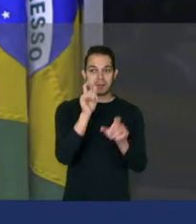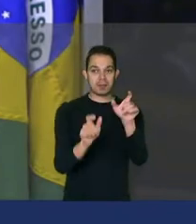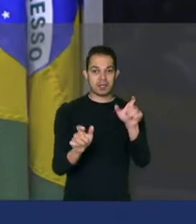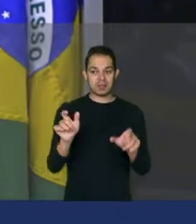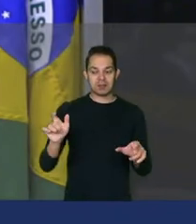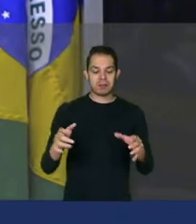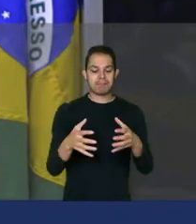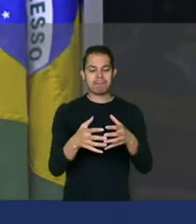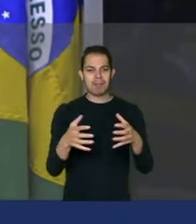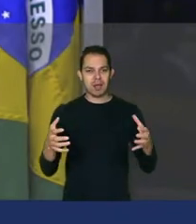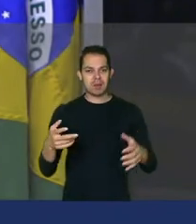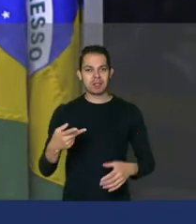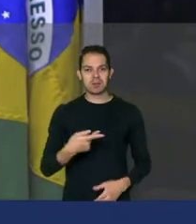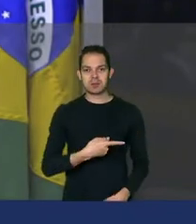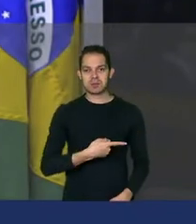AGORA APROVE A MAIORIA DOS ELEITORES E PASTORES DESSA